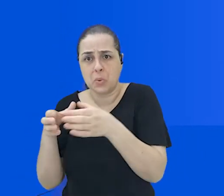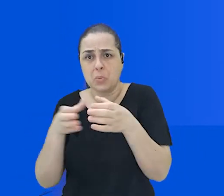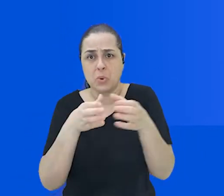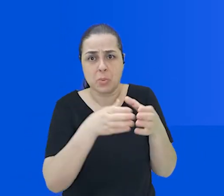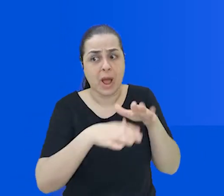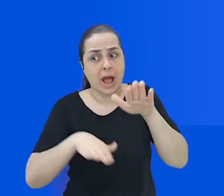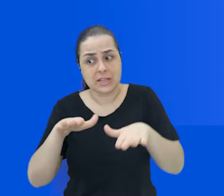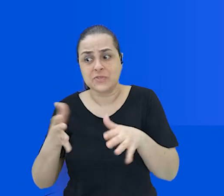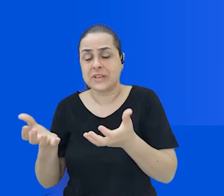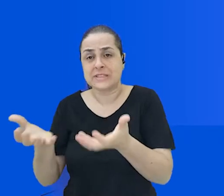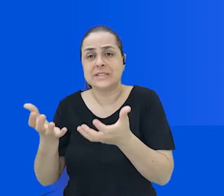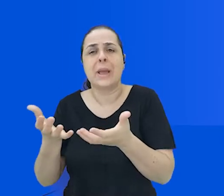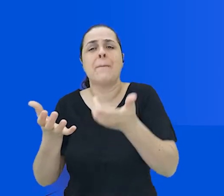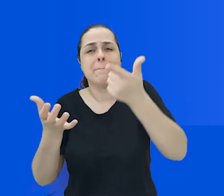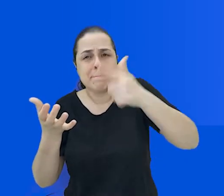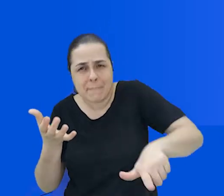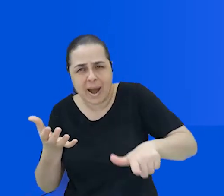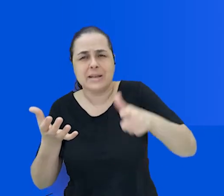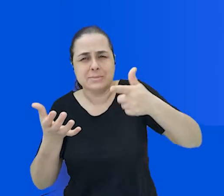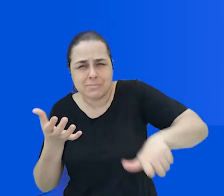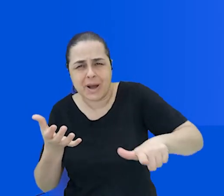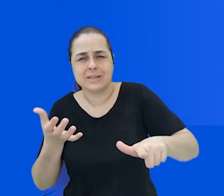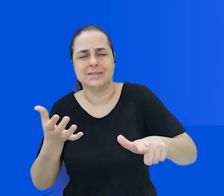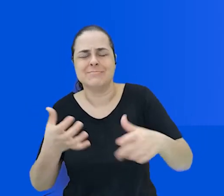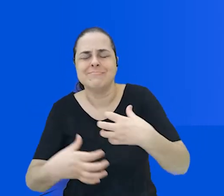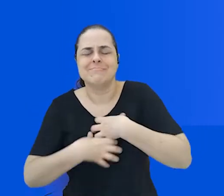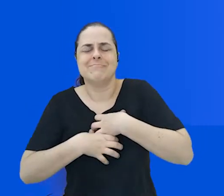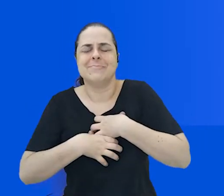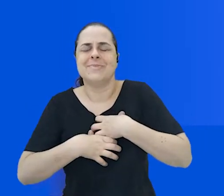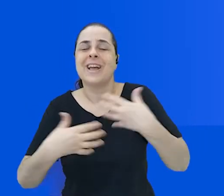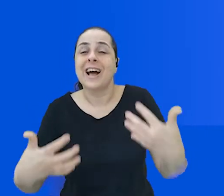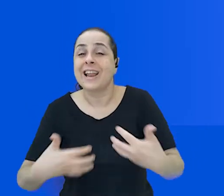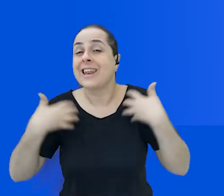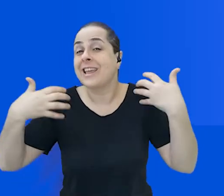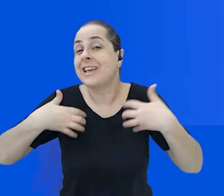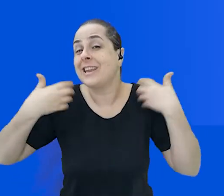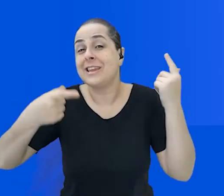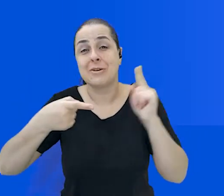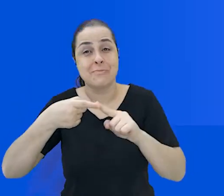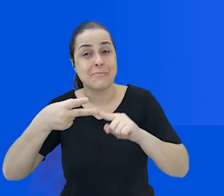e quer repetir. Então, a busca do prazer a busca da alegria, busca pela calma, né?